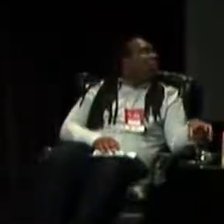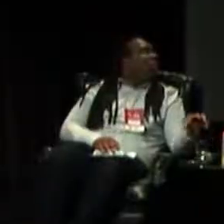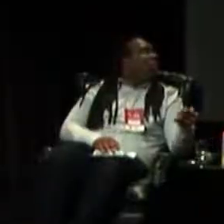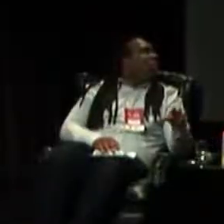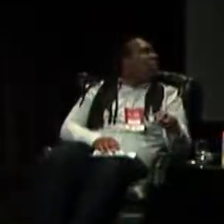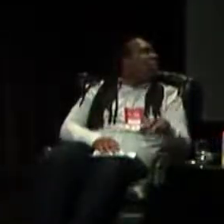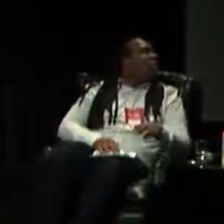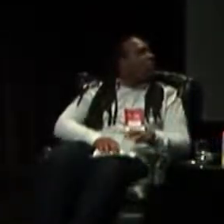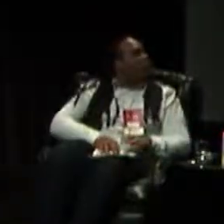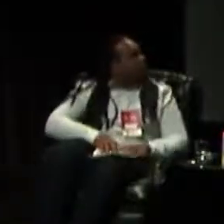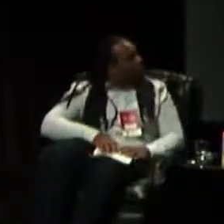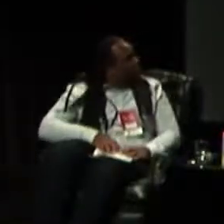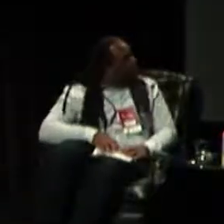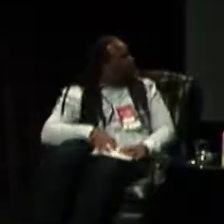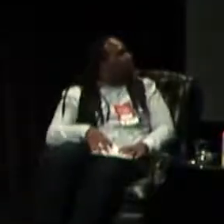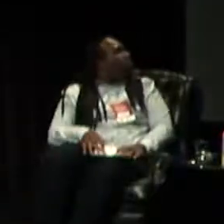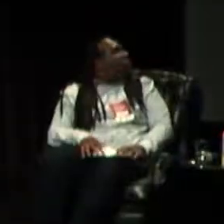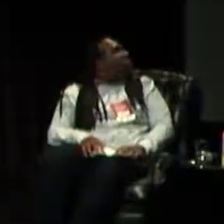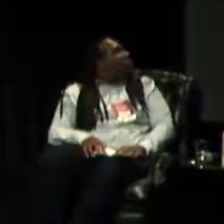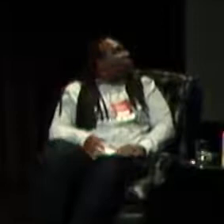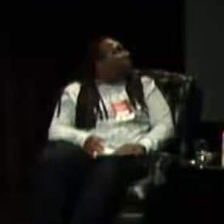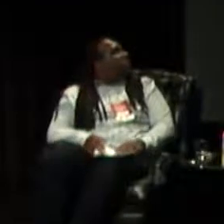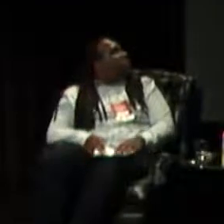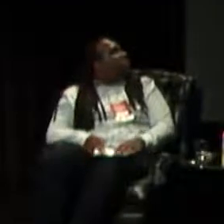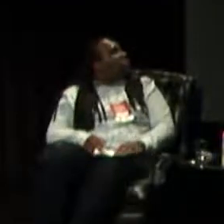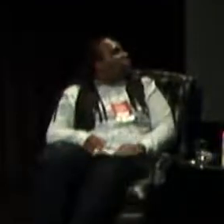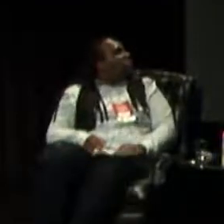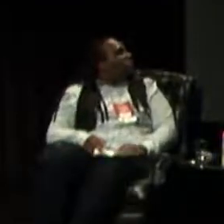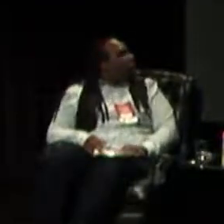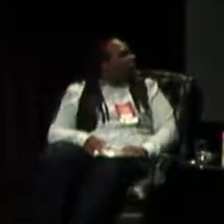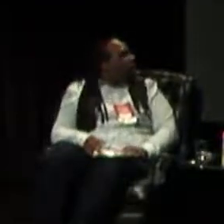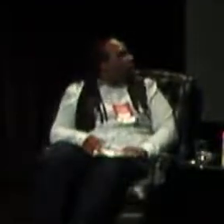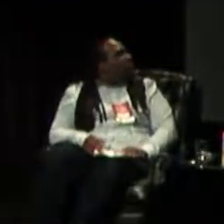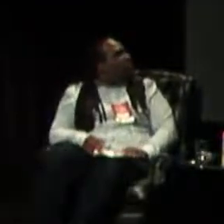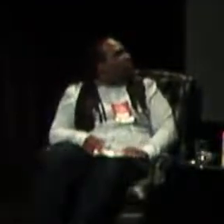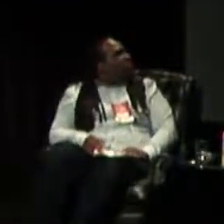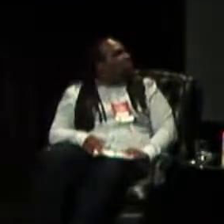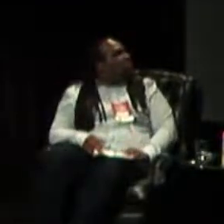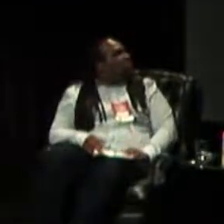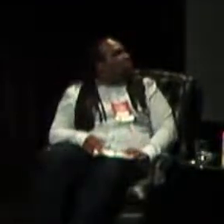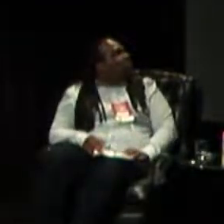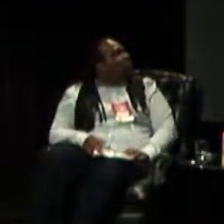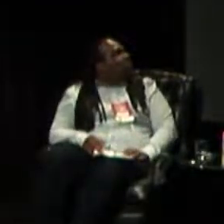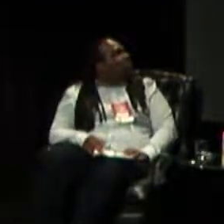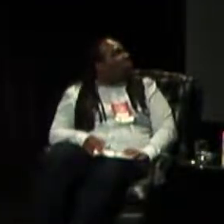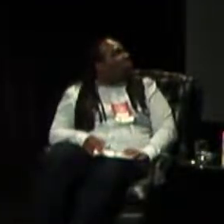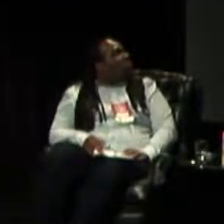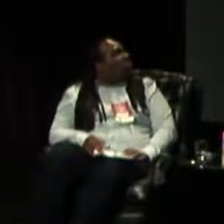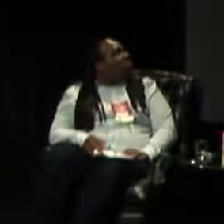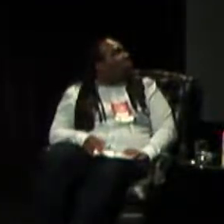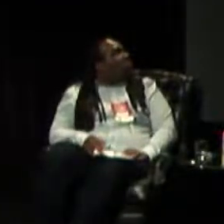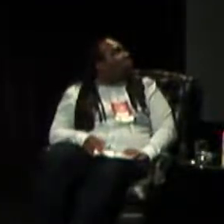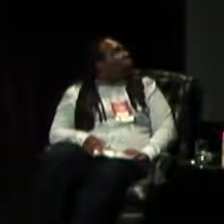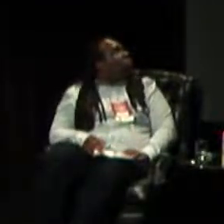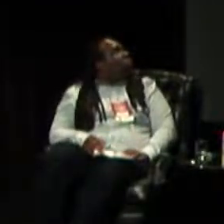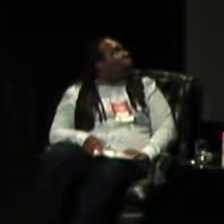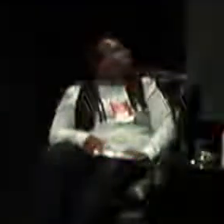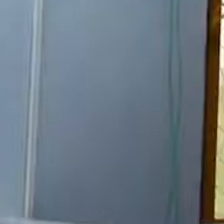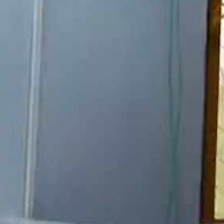Esse era o lugar de refeição do local, era um local abandonado, na verdade, que foi pretensamente utilizado por esse clube,